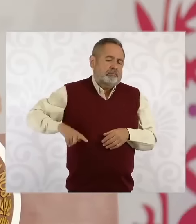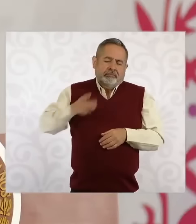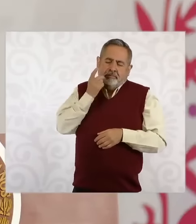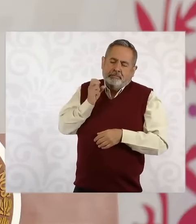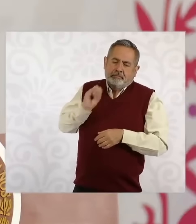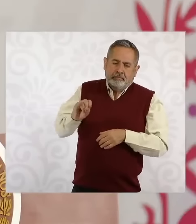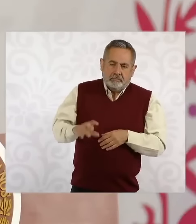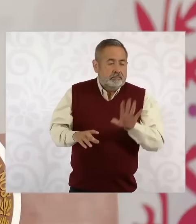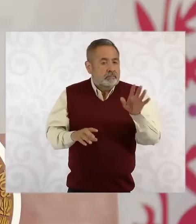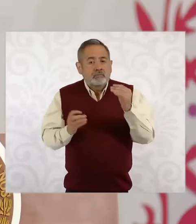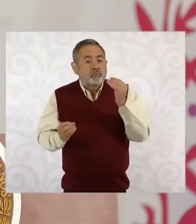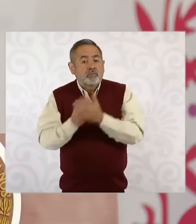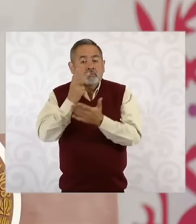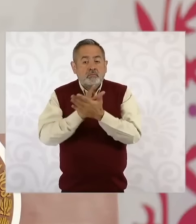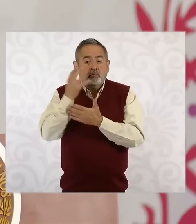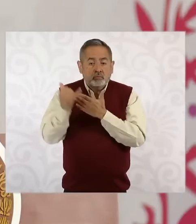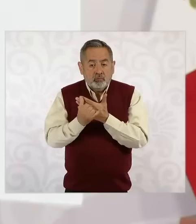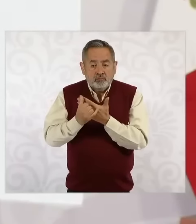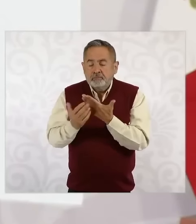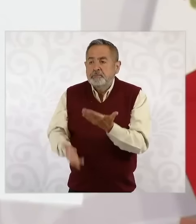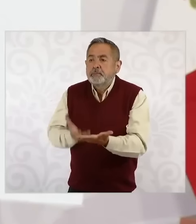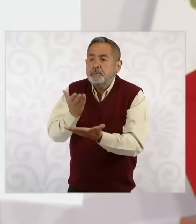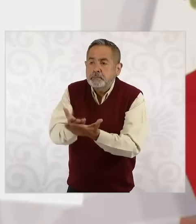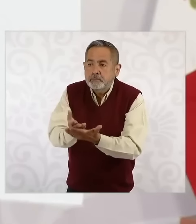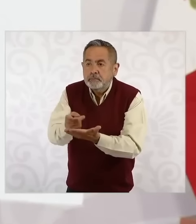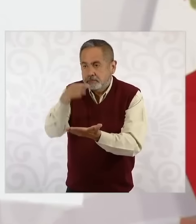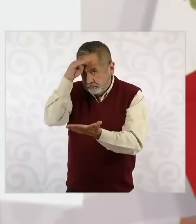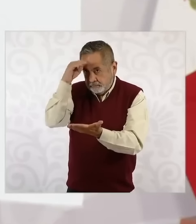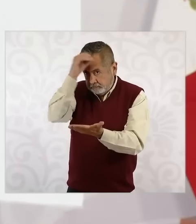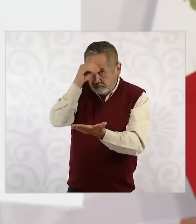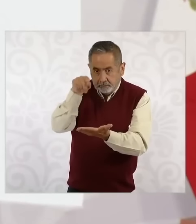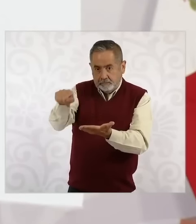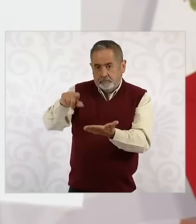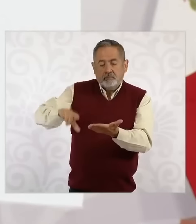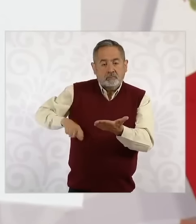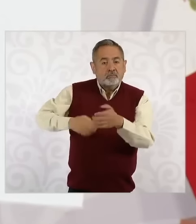un nuevo proyecto se pone a consideración de los gobiernos de los estados. Eh, por ejemplo,